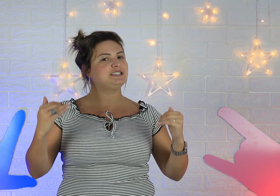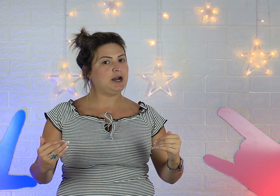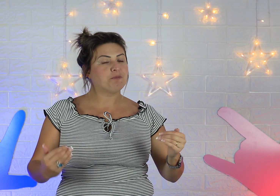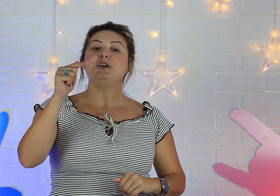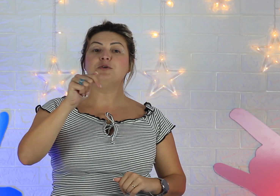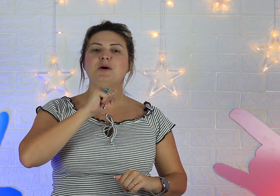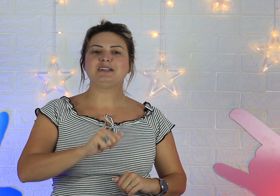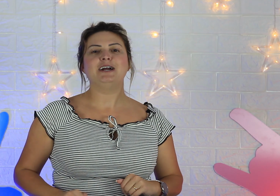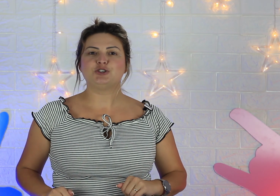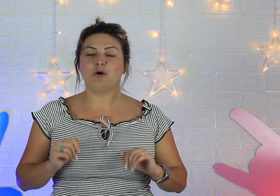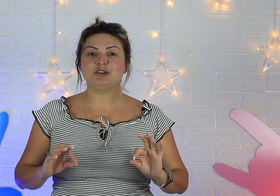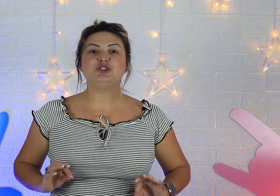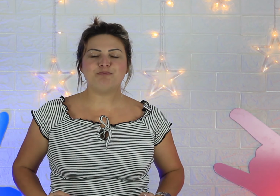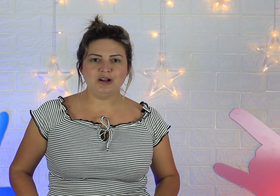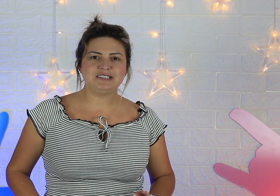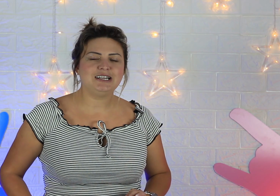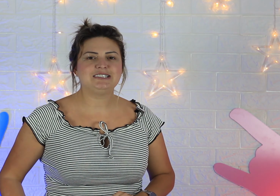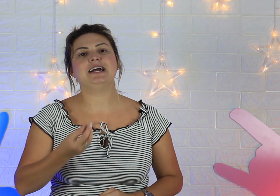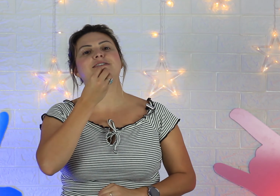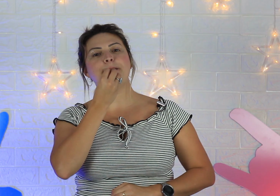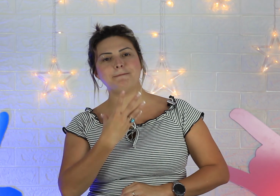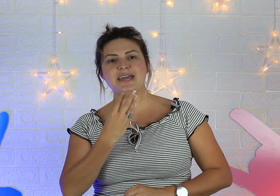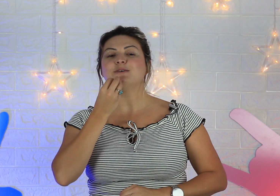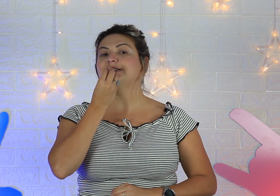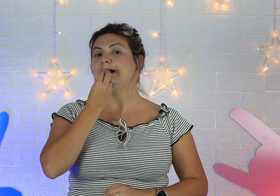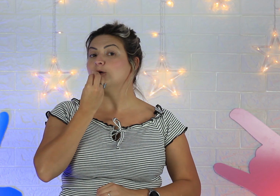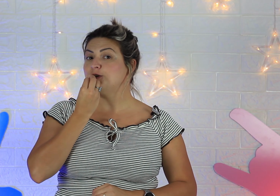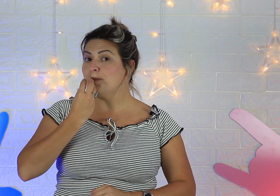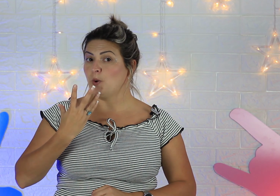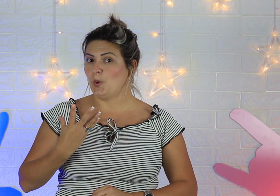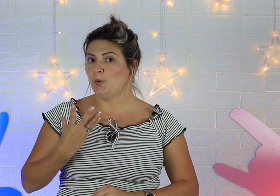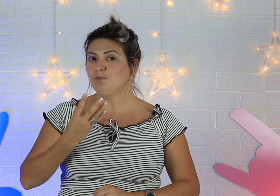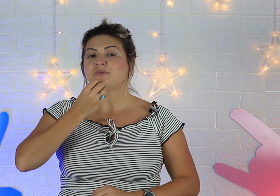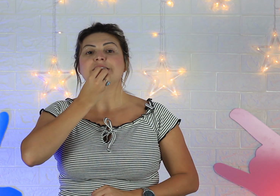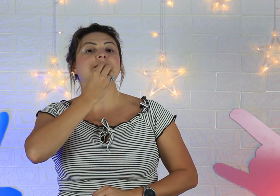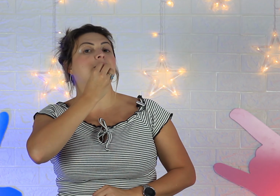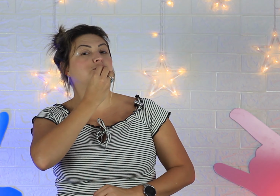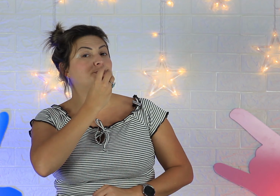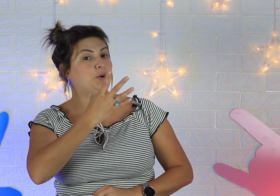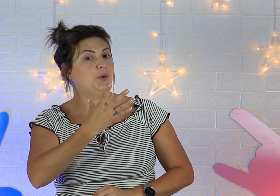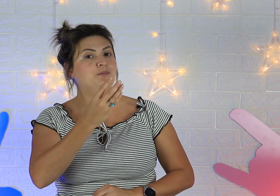a expressão facial e o Boa tarde como que a gente pode sinalizar também é um sinal de bom sinal de